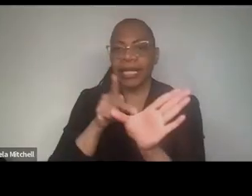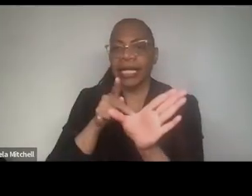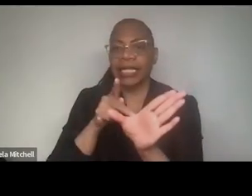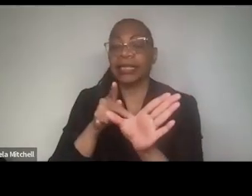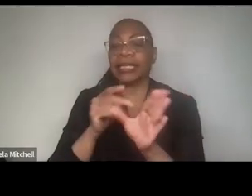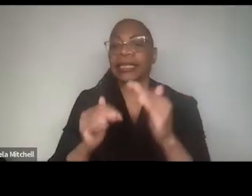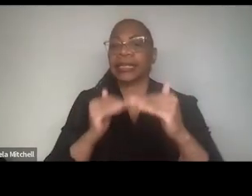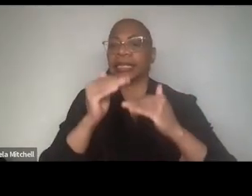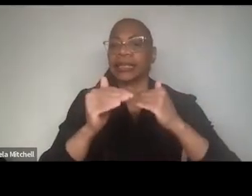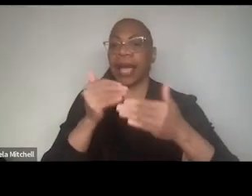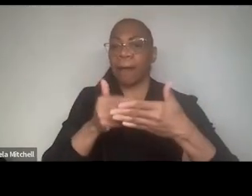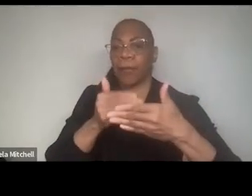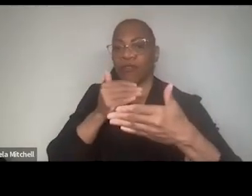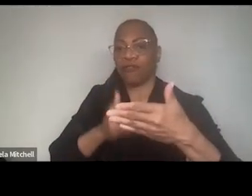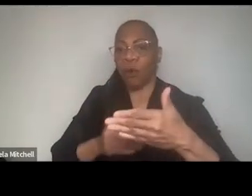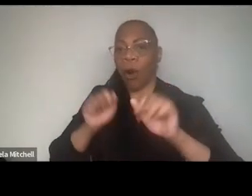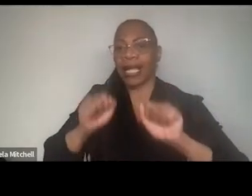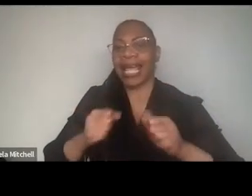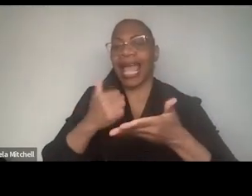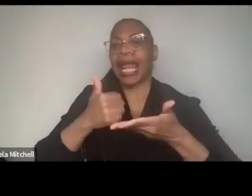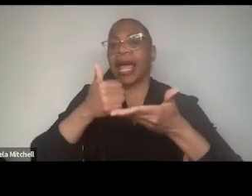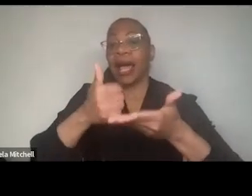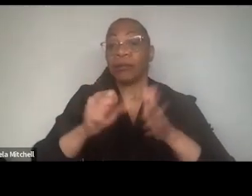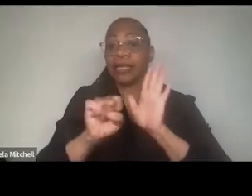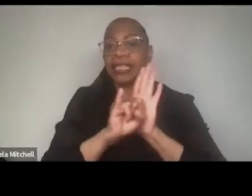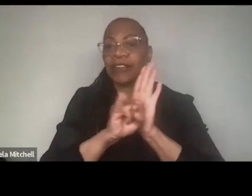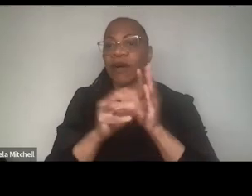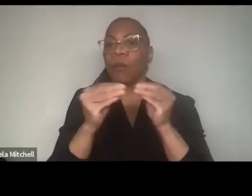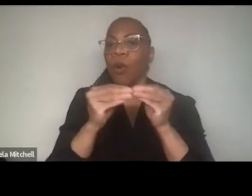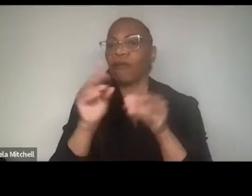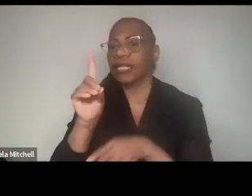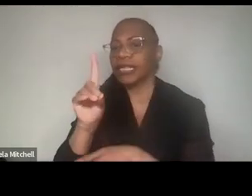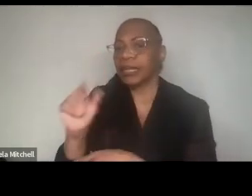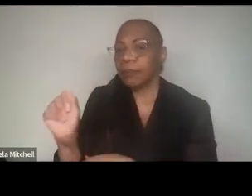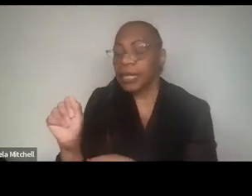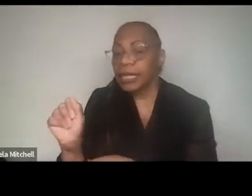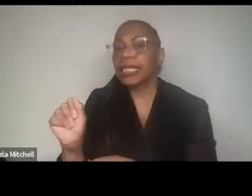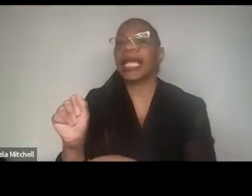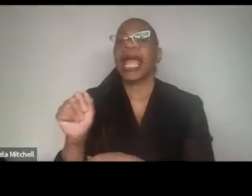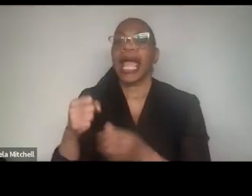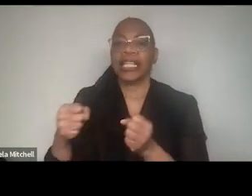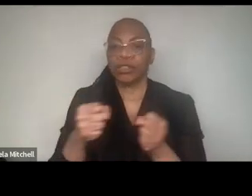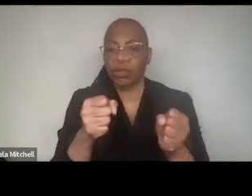y puede ayudar a identificar más de esas deficiencias y estrategias compensatorias que pueden ser útiles.